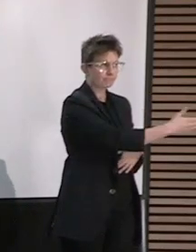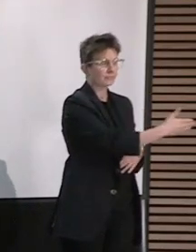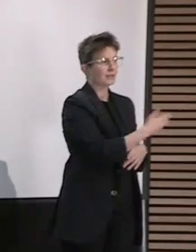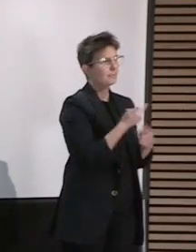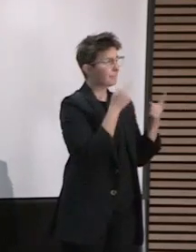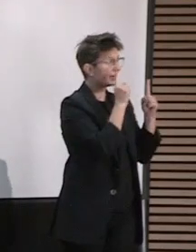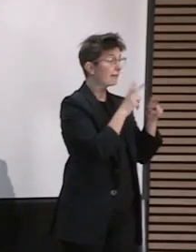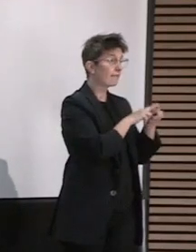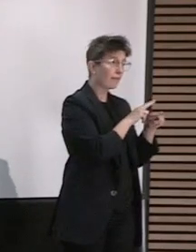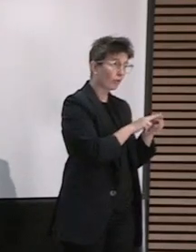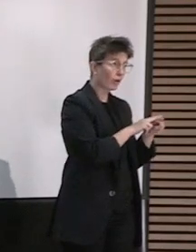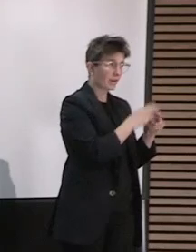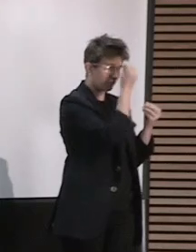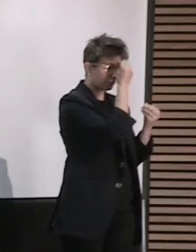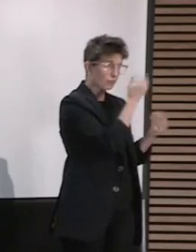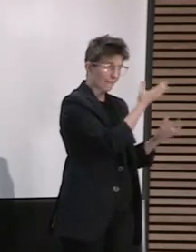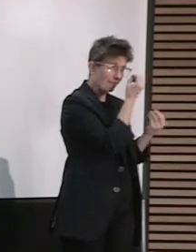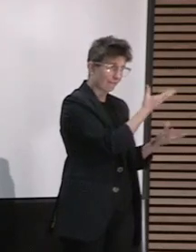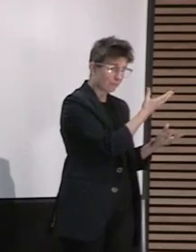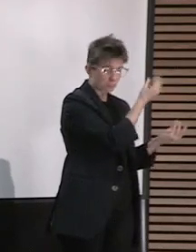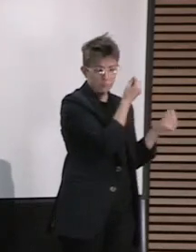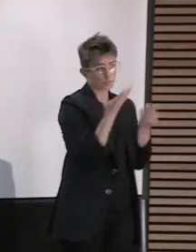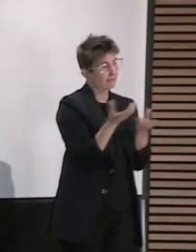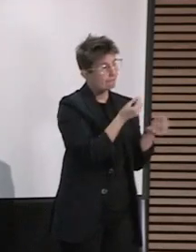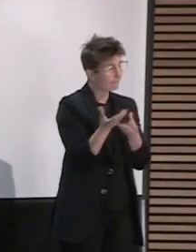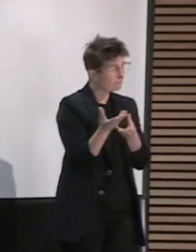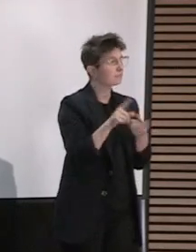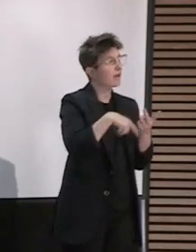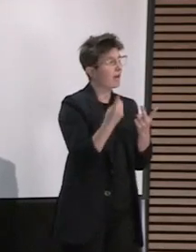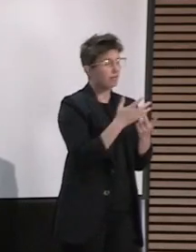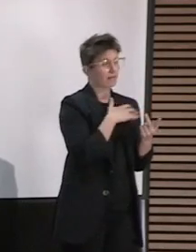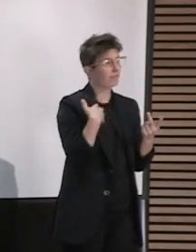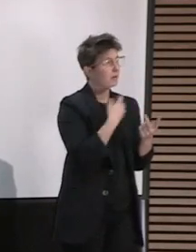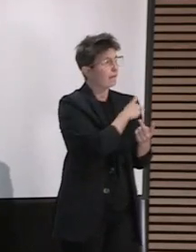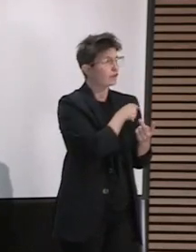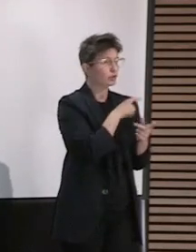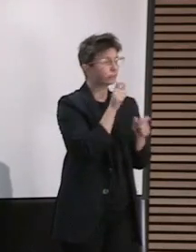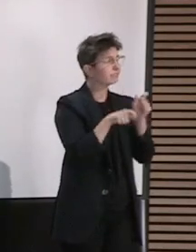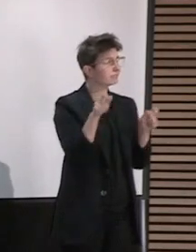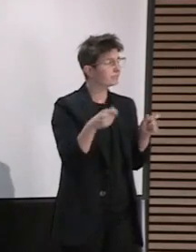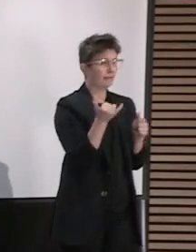Minita o te Kawanatanga me nga Apiha, kua whai waahi. Whakap atu ki a NZX m te w roa.